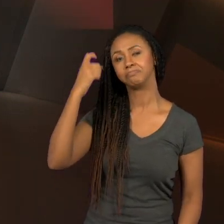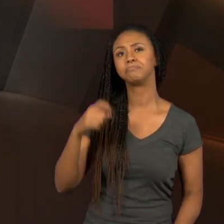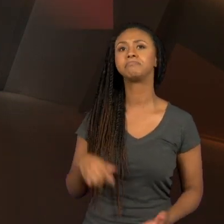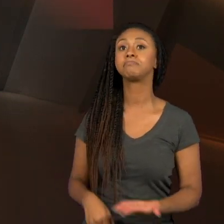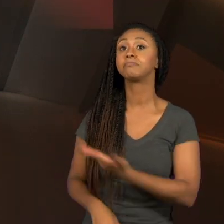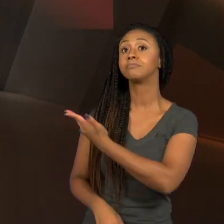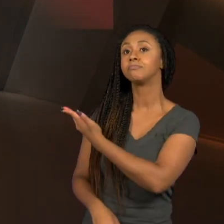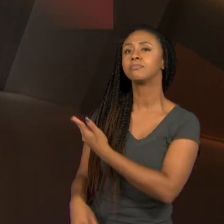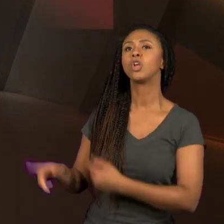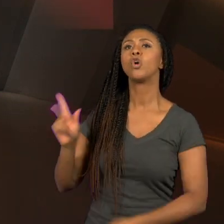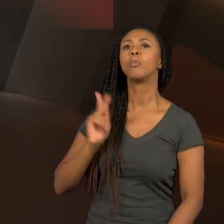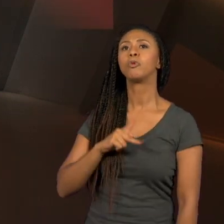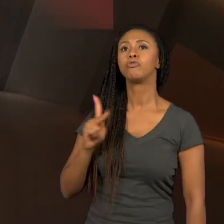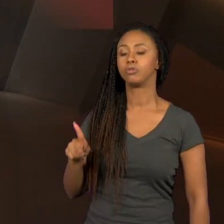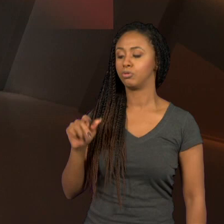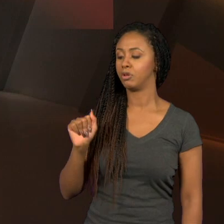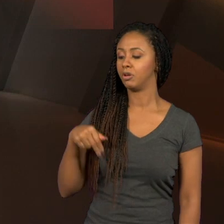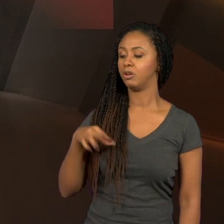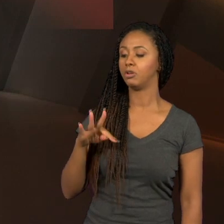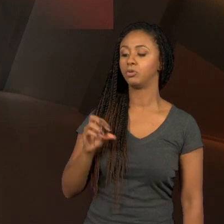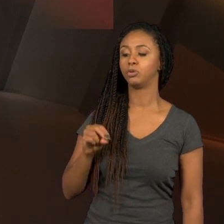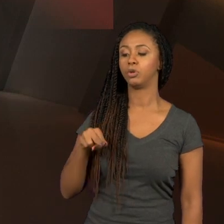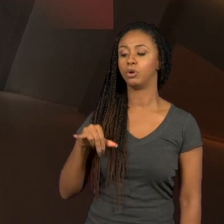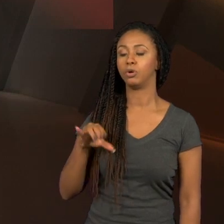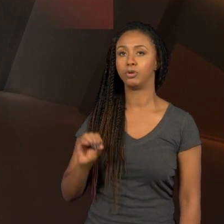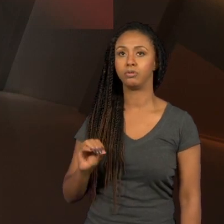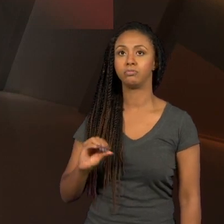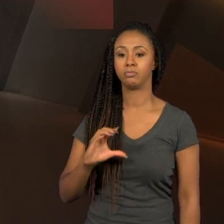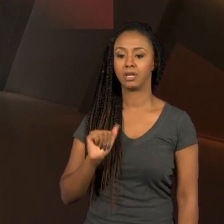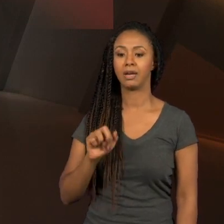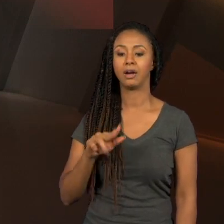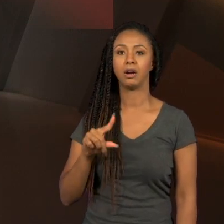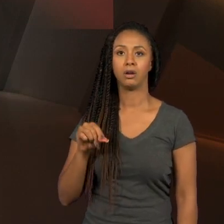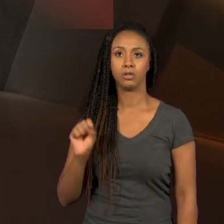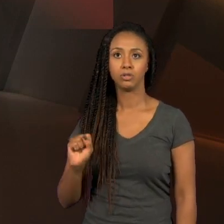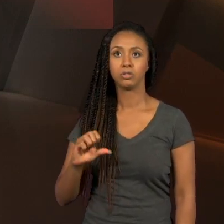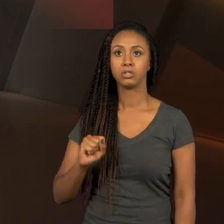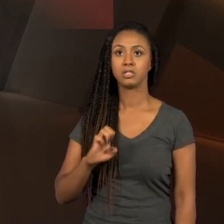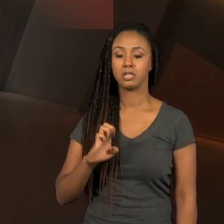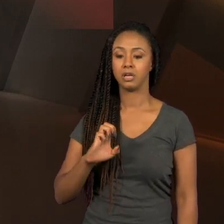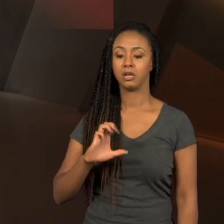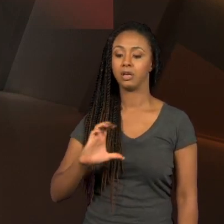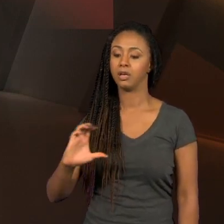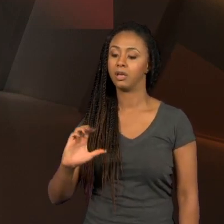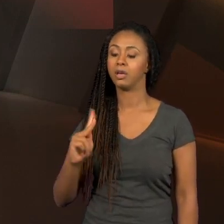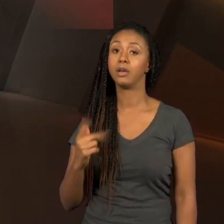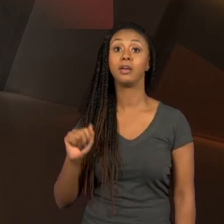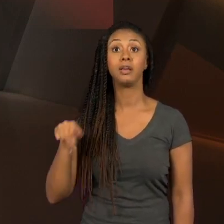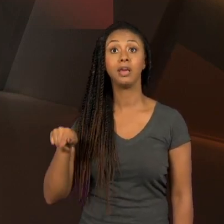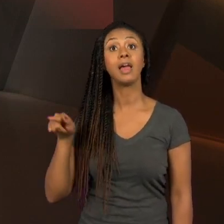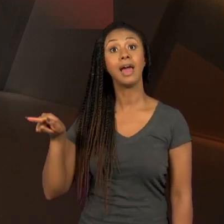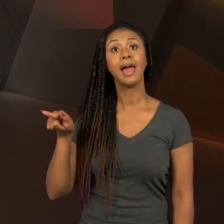ESTUDIOSO DE DOM CABRAL E UM APRECIADOR TAMBÉM DESTE POEMA, MANDOU ESSA FRASE AQUI ESPECIALMENTE